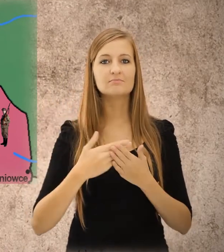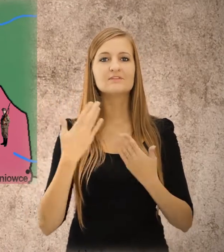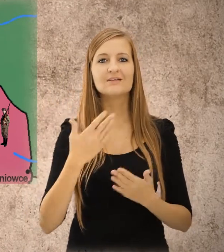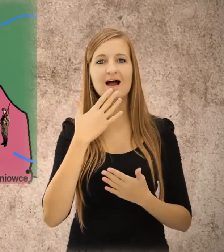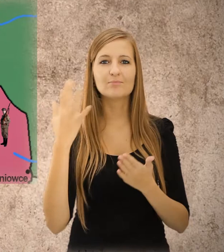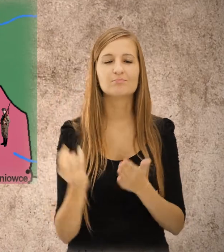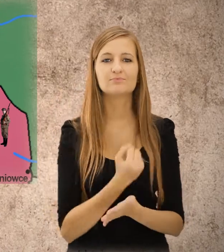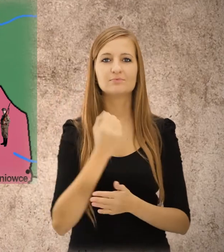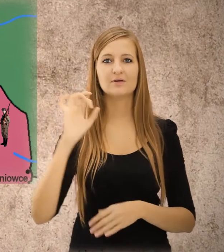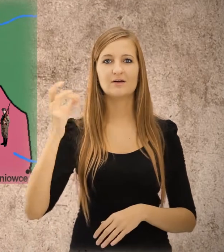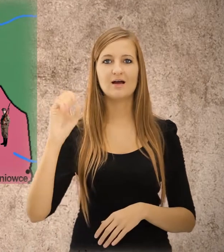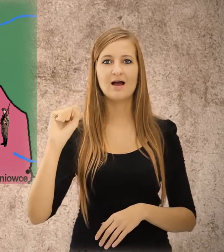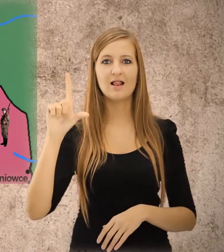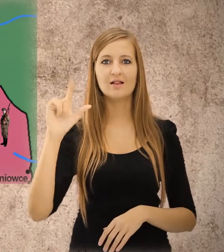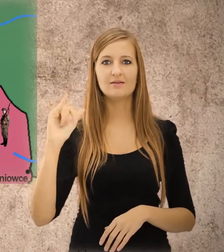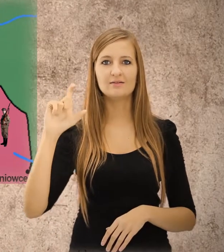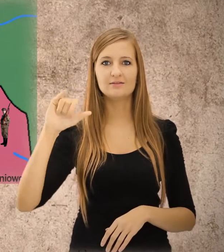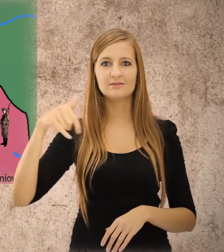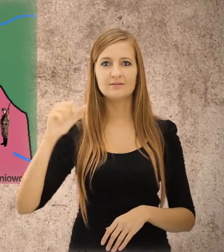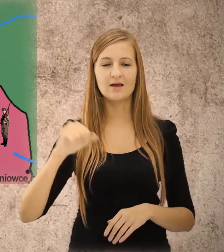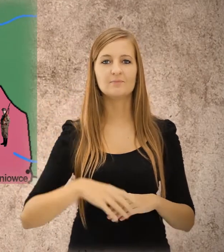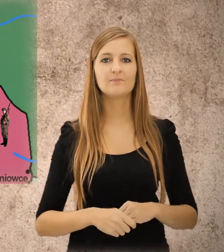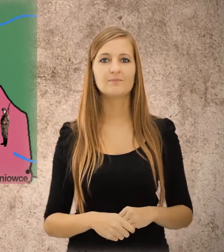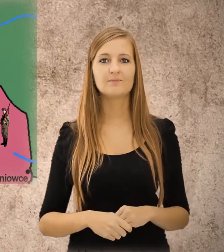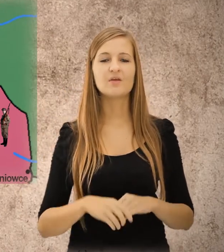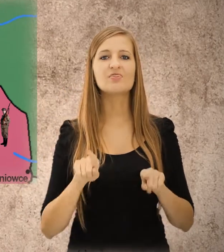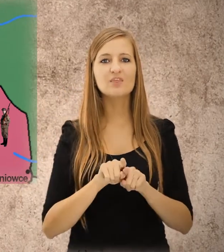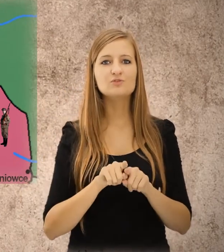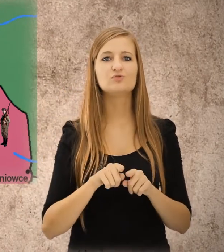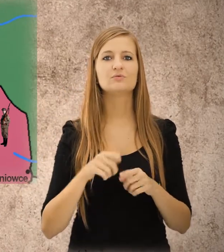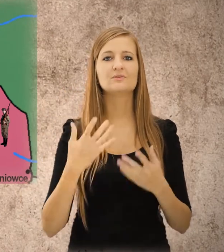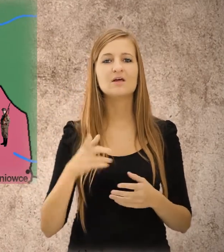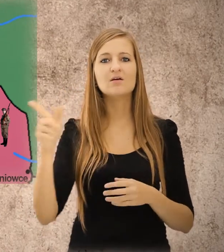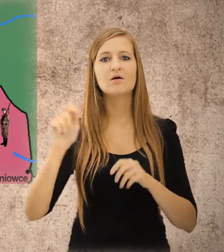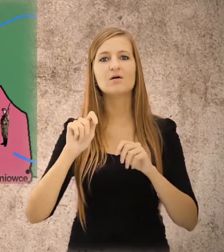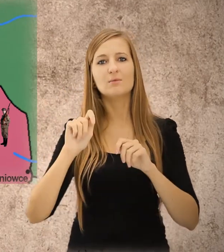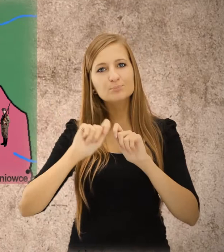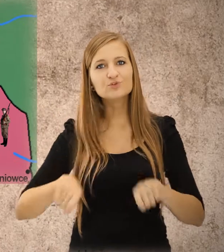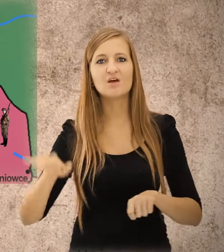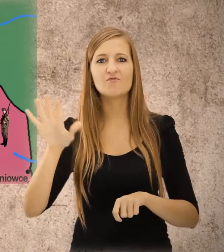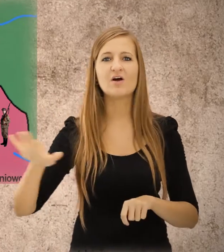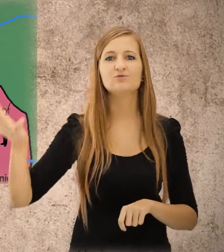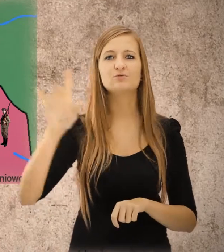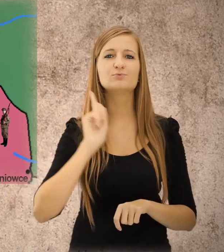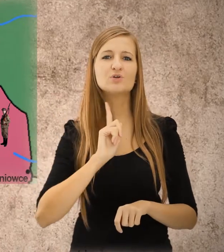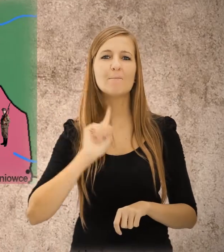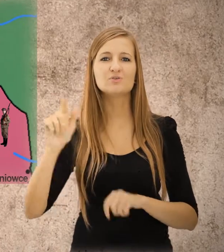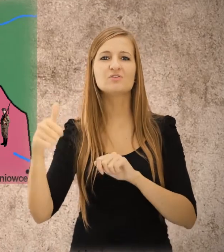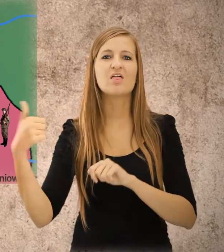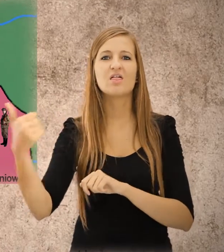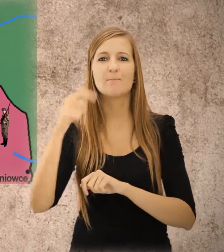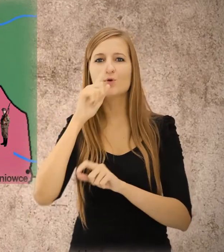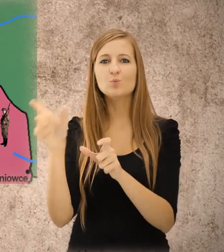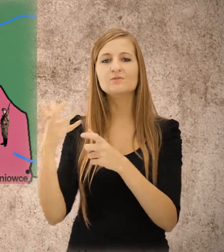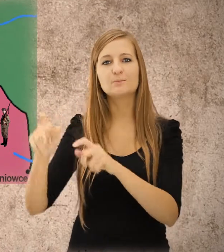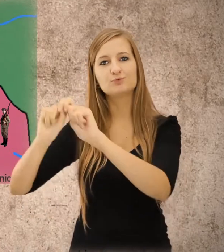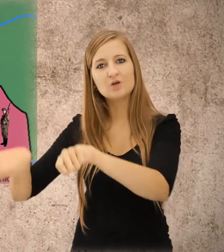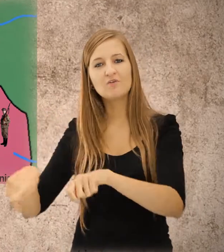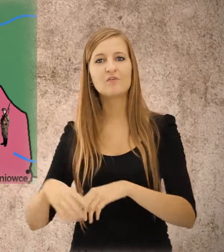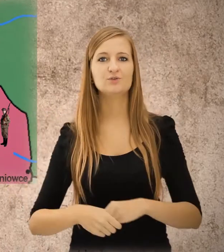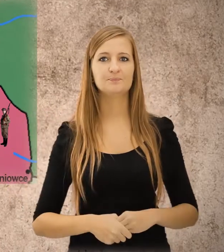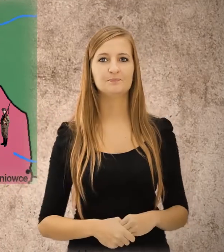żeby odzyskać Galicję i przerwać oblężenie Przemyśla.